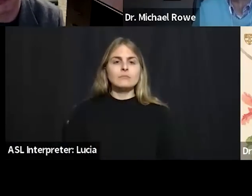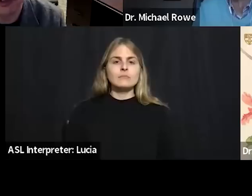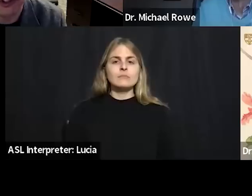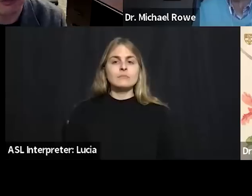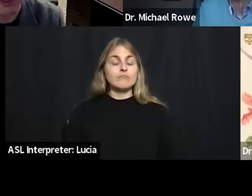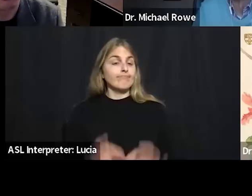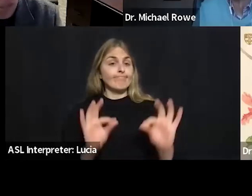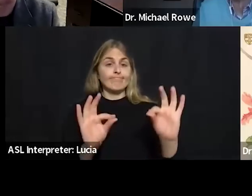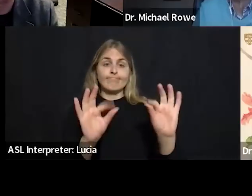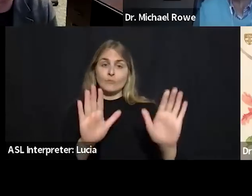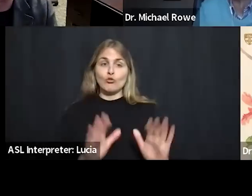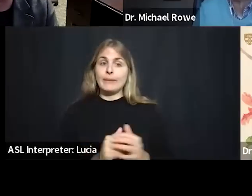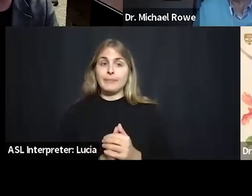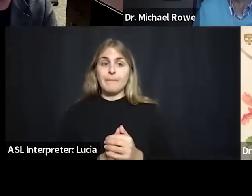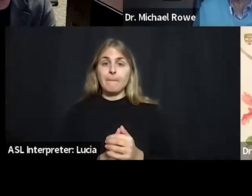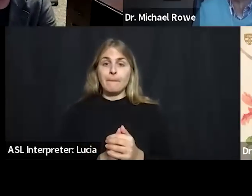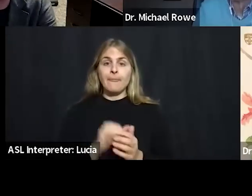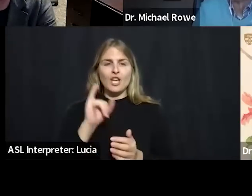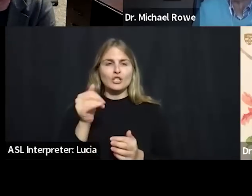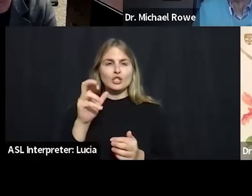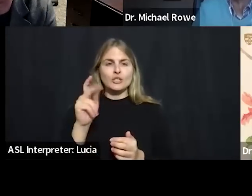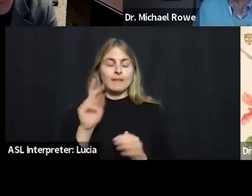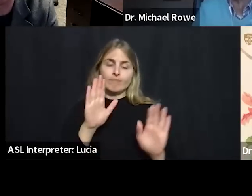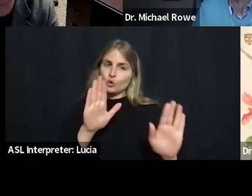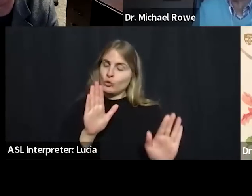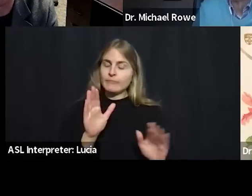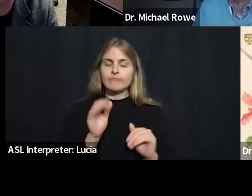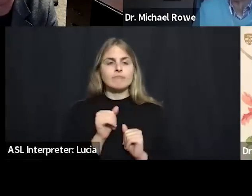Genial, son ideas geniales para que la gente considere.